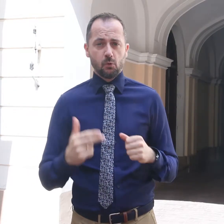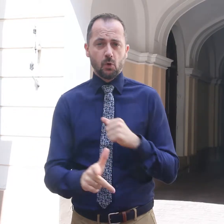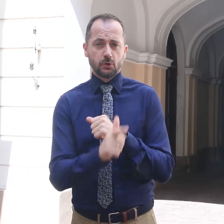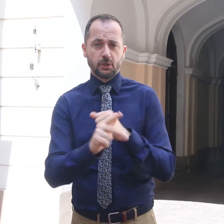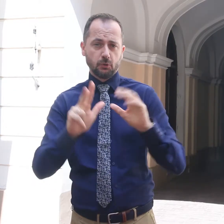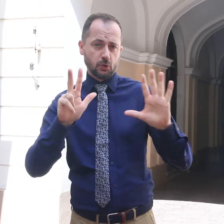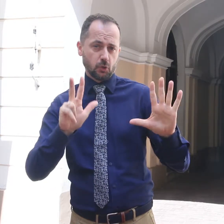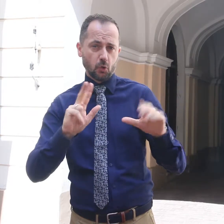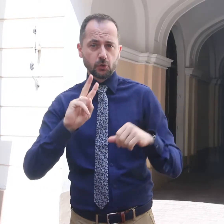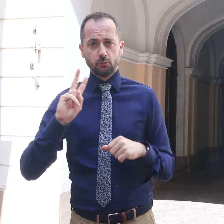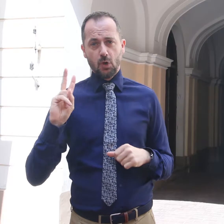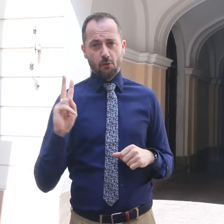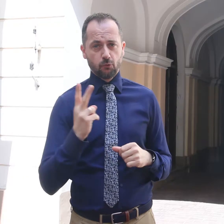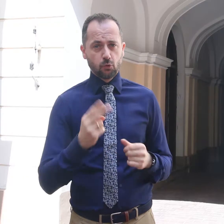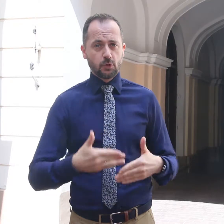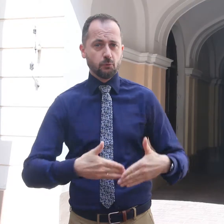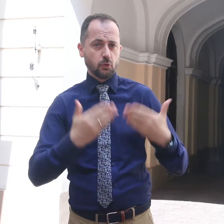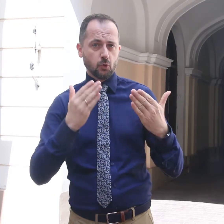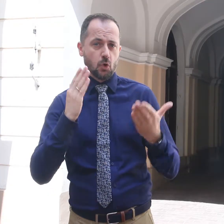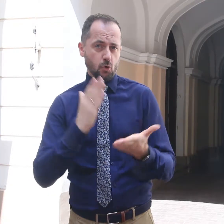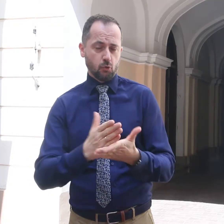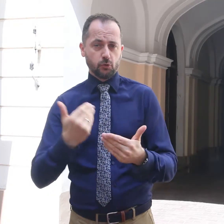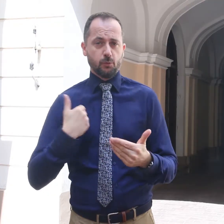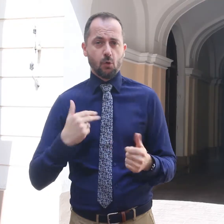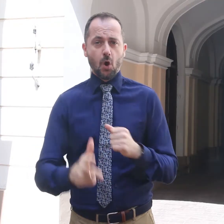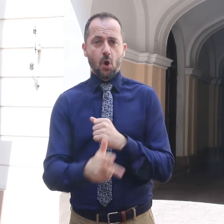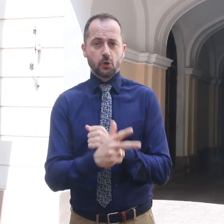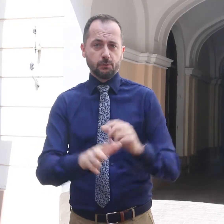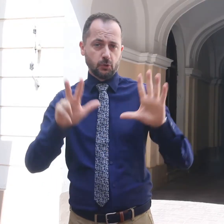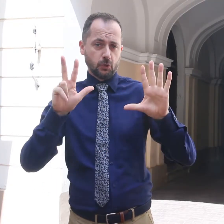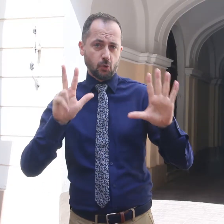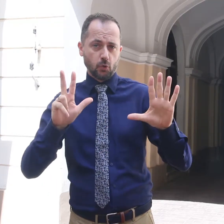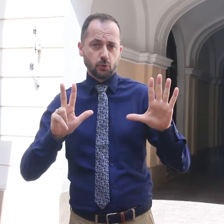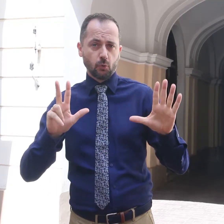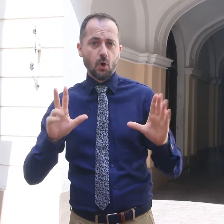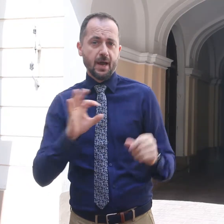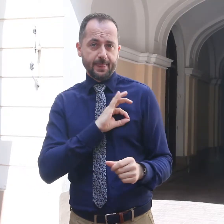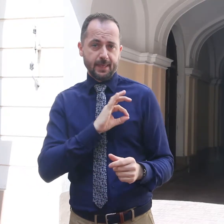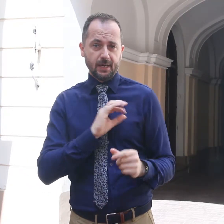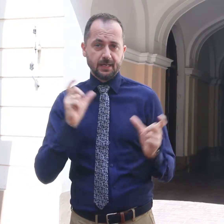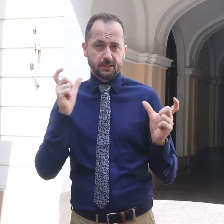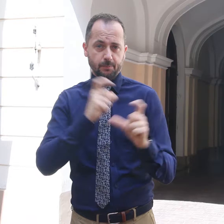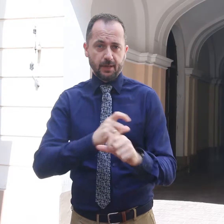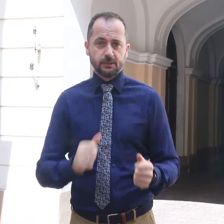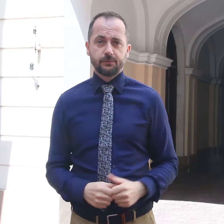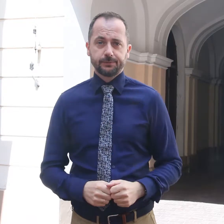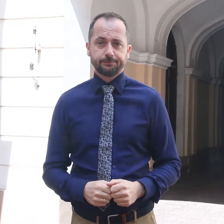udział - początkowo 78 a ostatecznie (w drugim dniu) 88 delegacji.